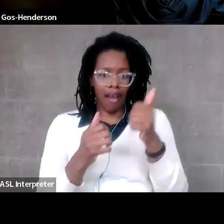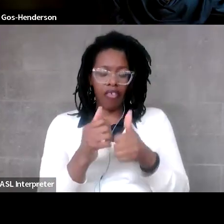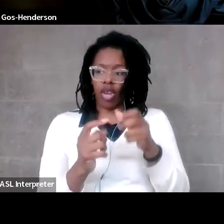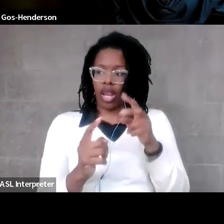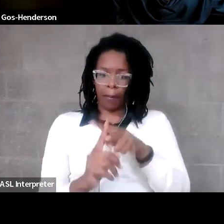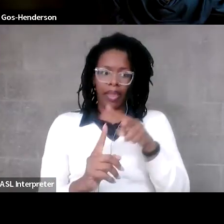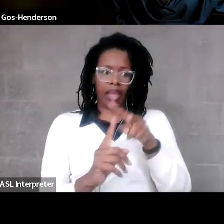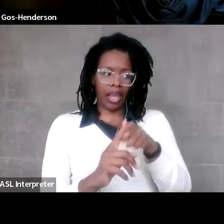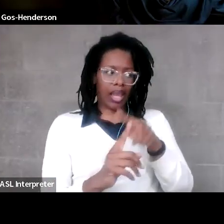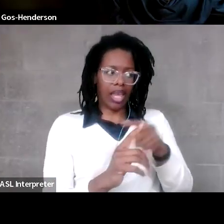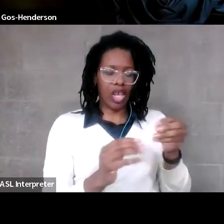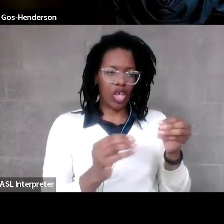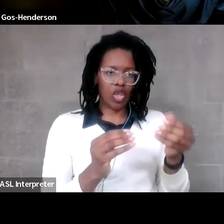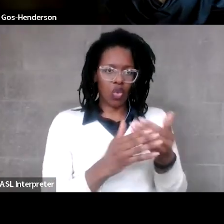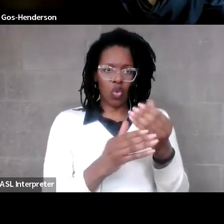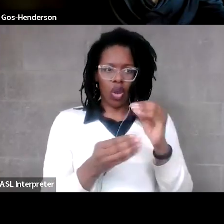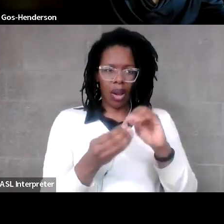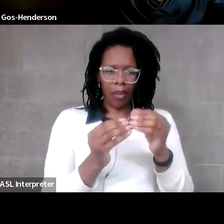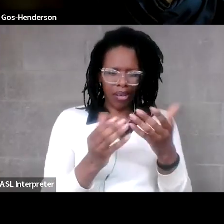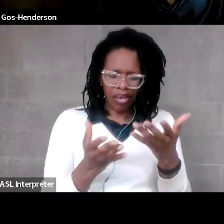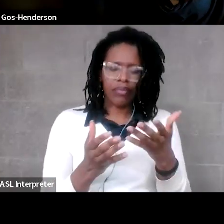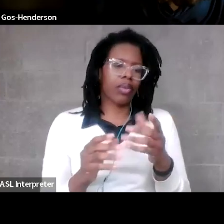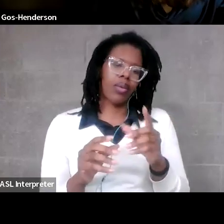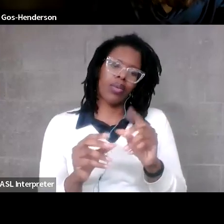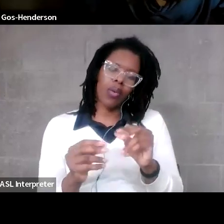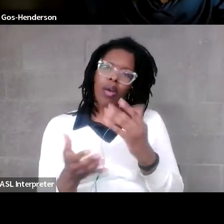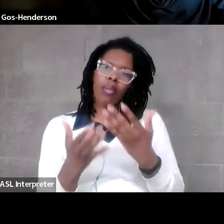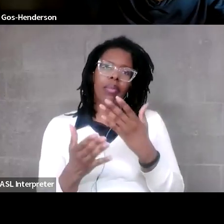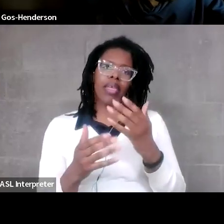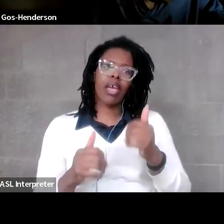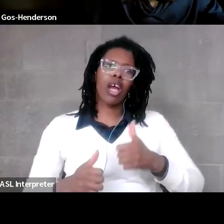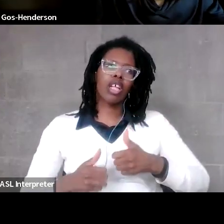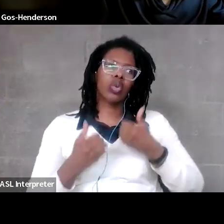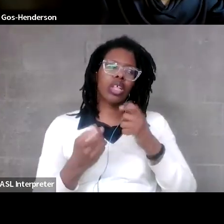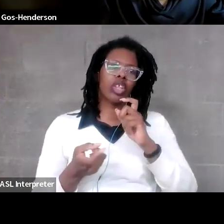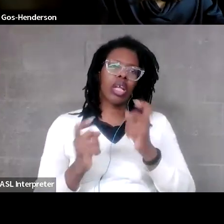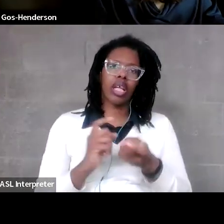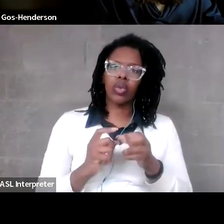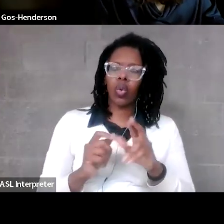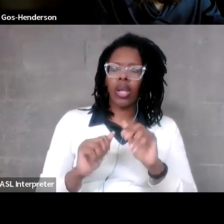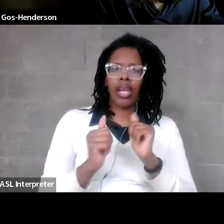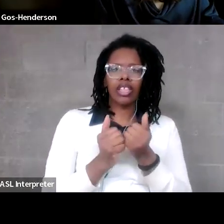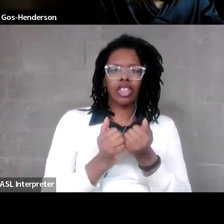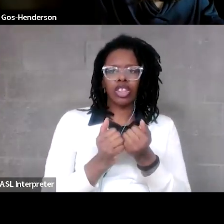Pero no, lo haces si tal vez tu dirección cambió, la dirección de tu agencia cambió, cosas de esa naturaleza. Así que realmente debería ser